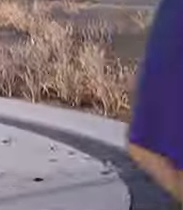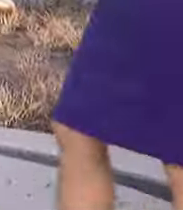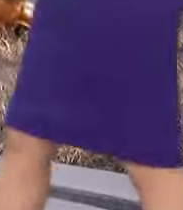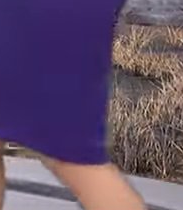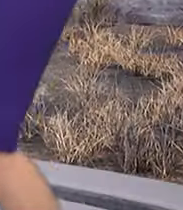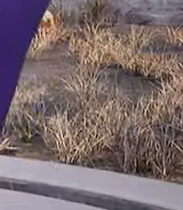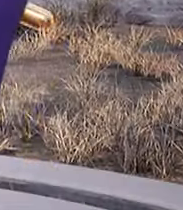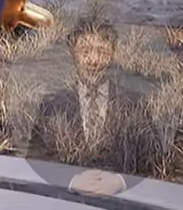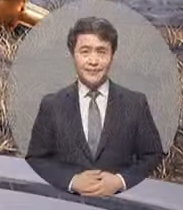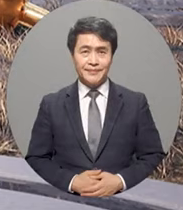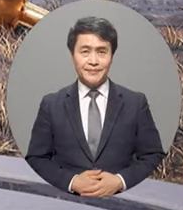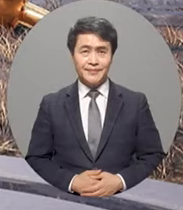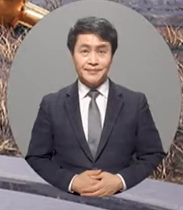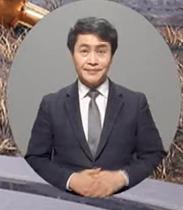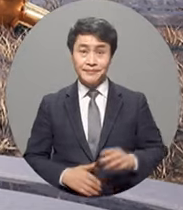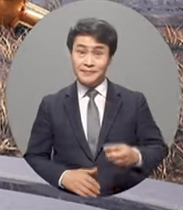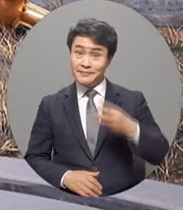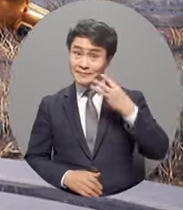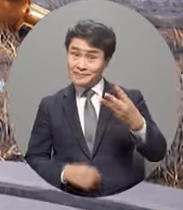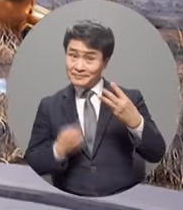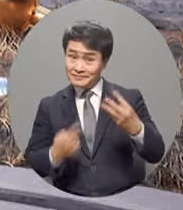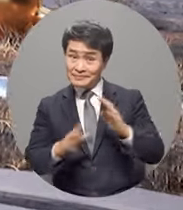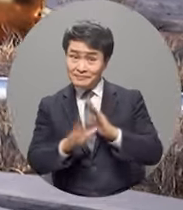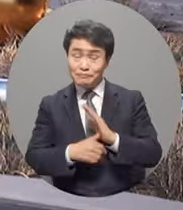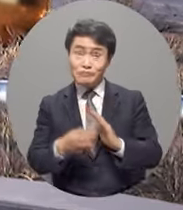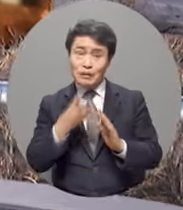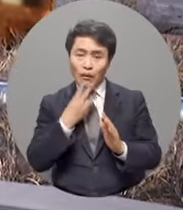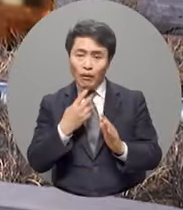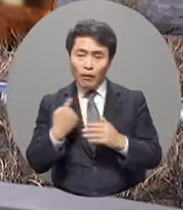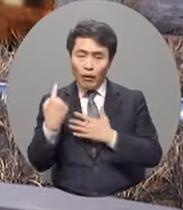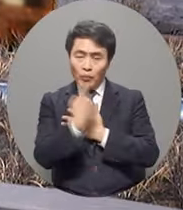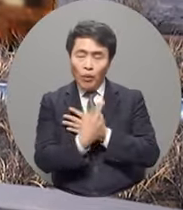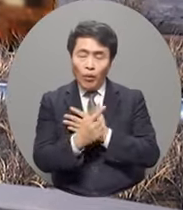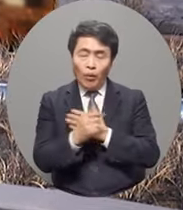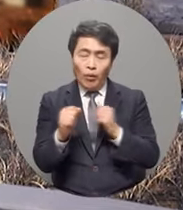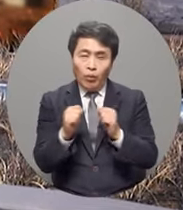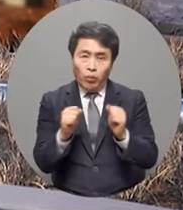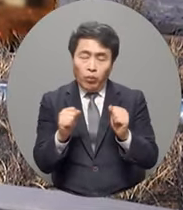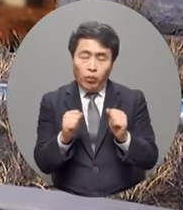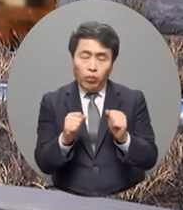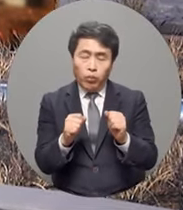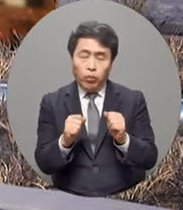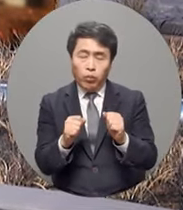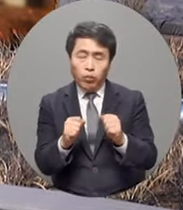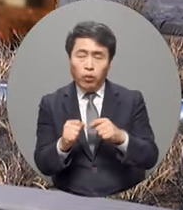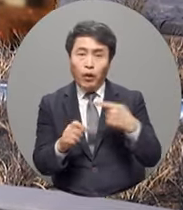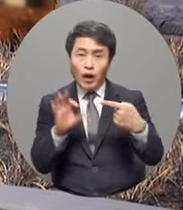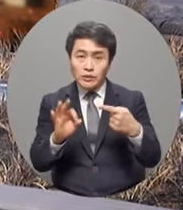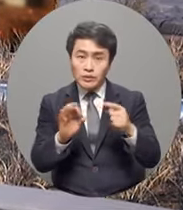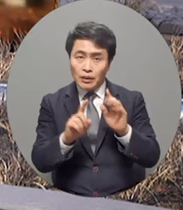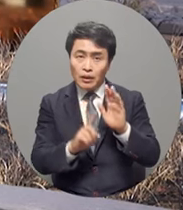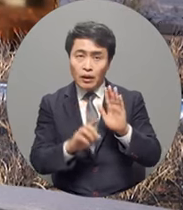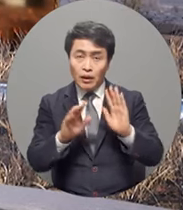(기상캐스터) 삼일절인 오늘 서울은 체감 온도가 온종일 영하 10도 안팎을